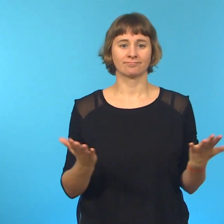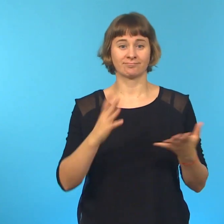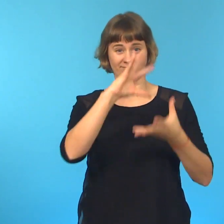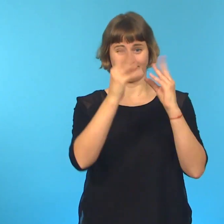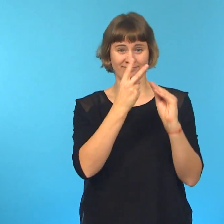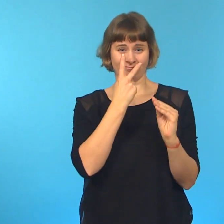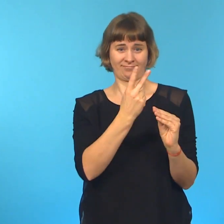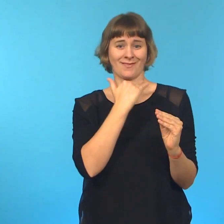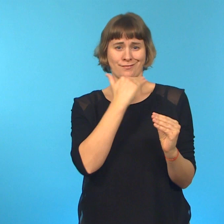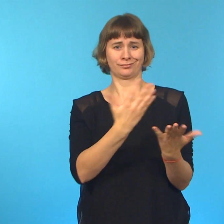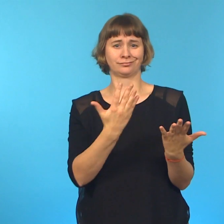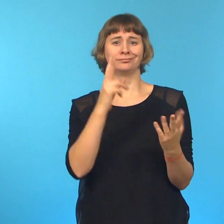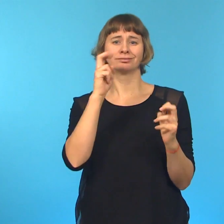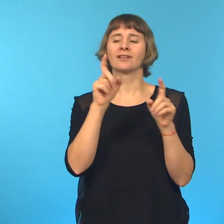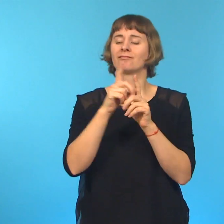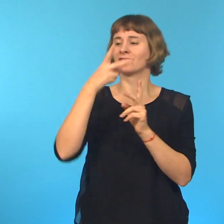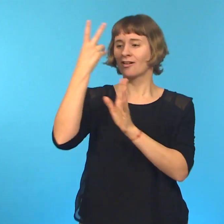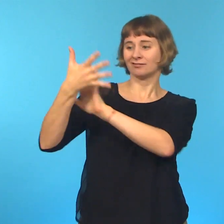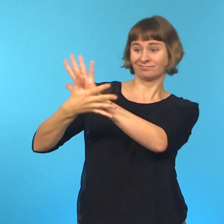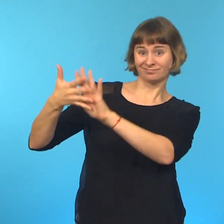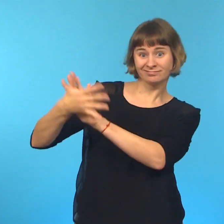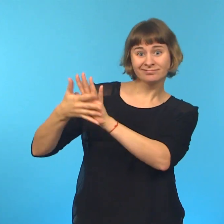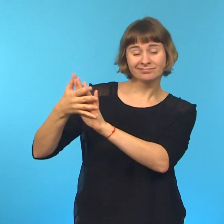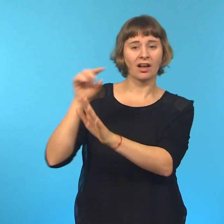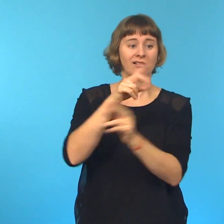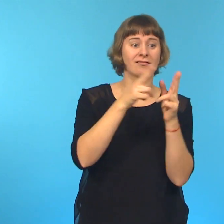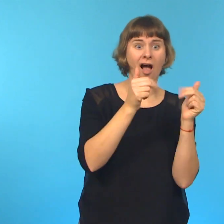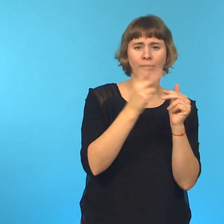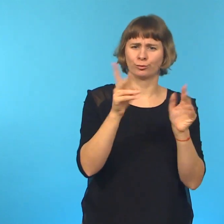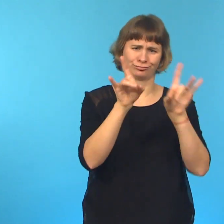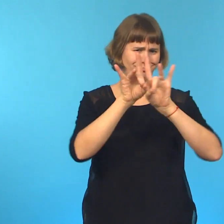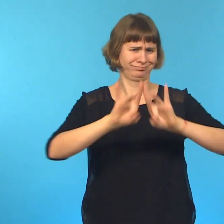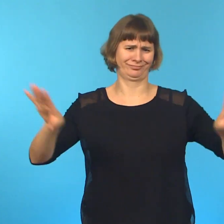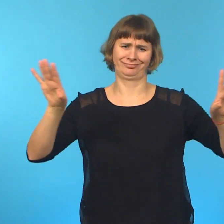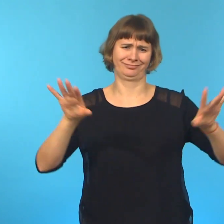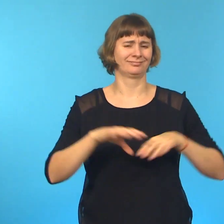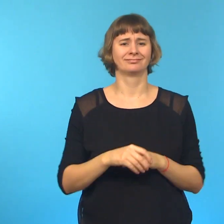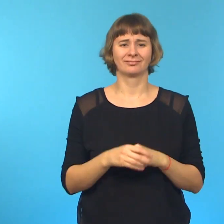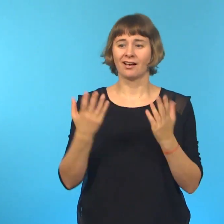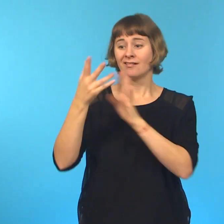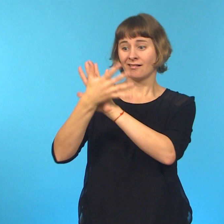Tuo ji iš esmės ir skiriasi nuo lietuvių gestų kalbos,